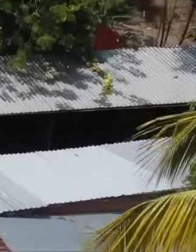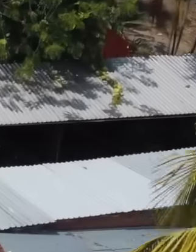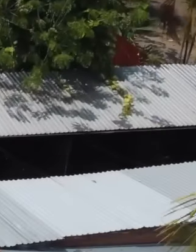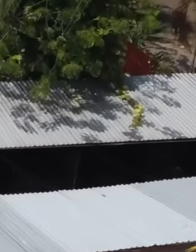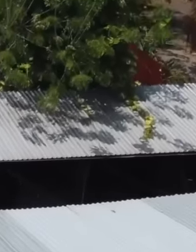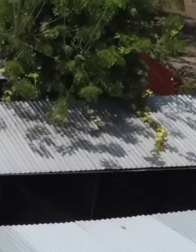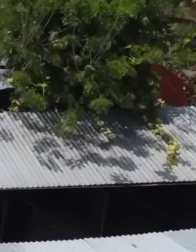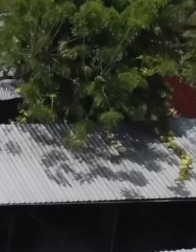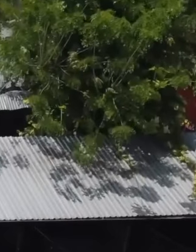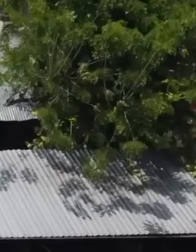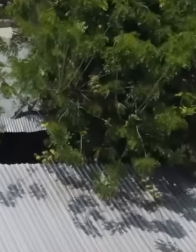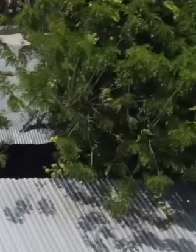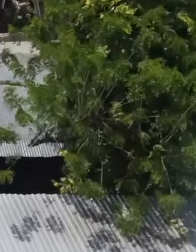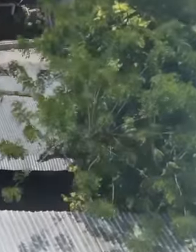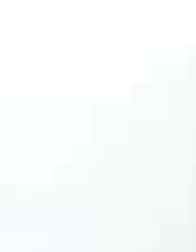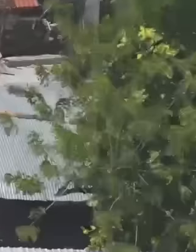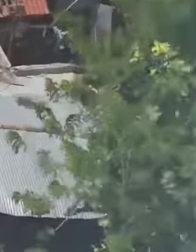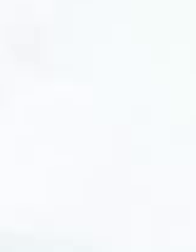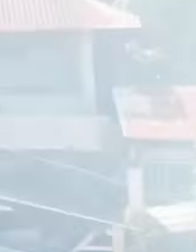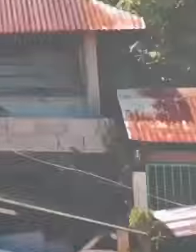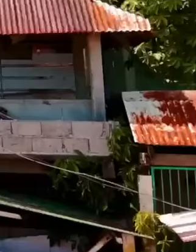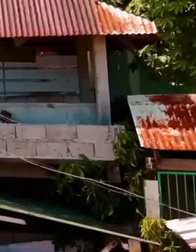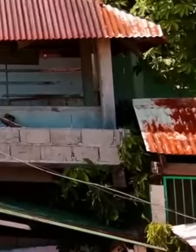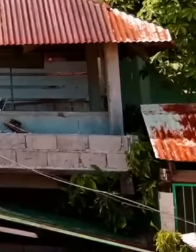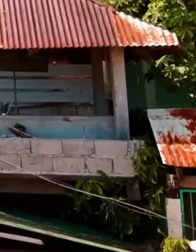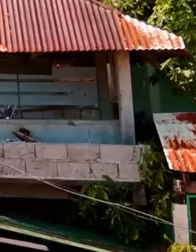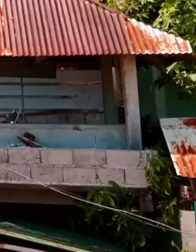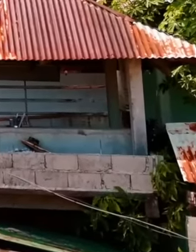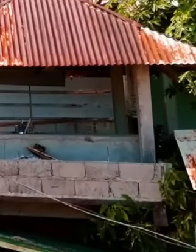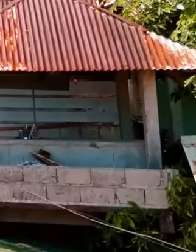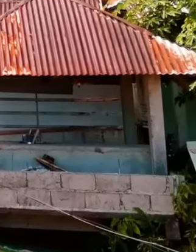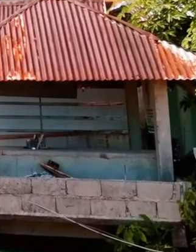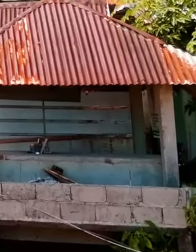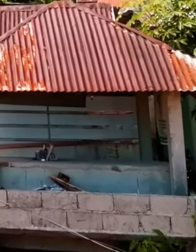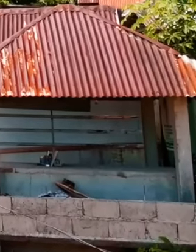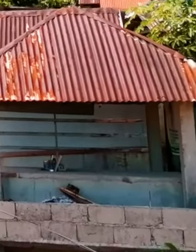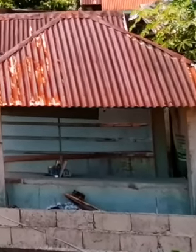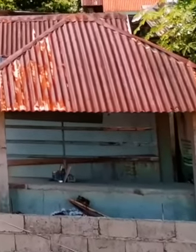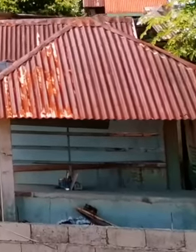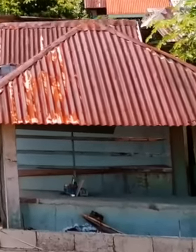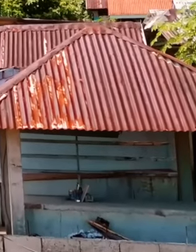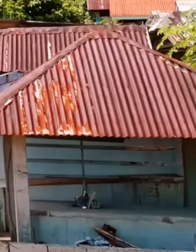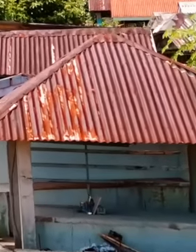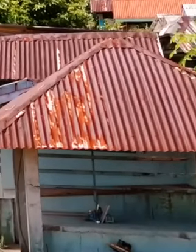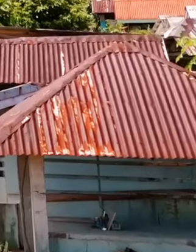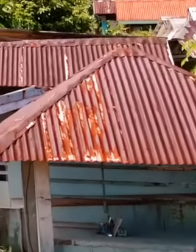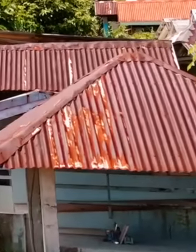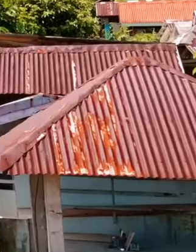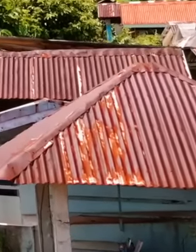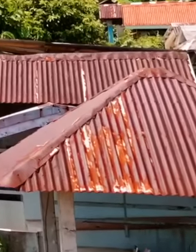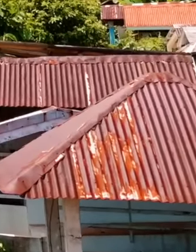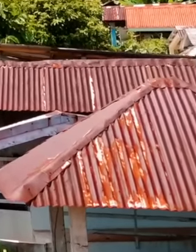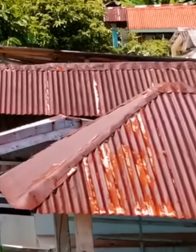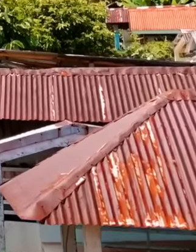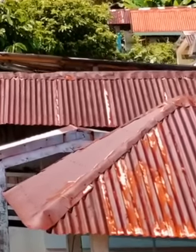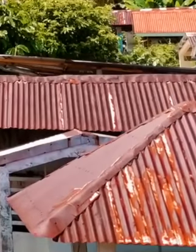México tienen un derecho constitucional y se tienen que respetar y apoyarlos en todo